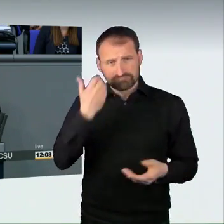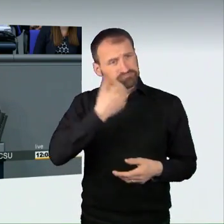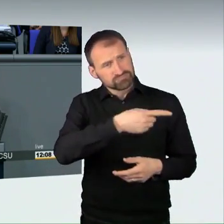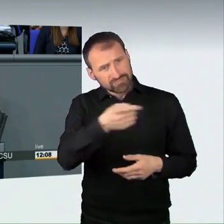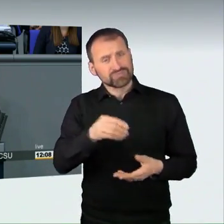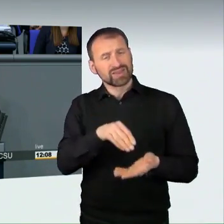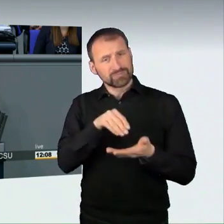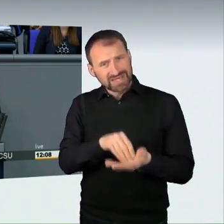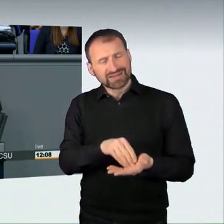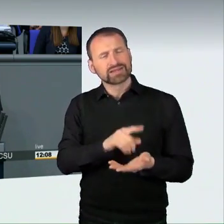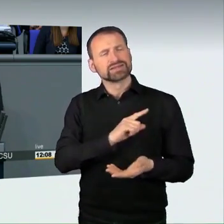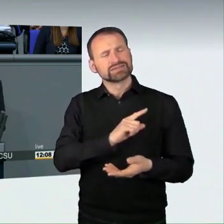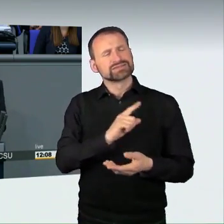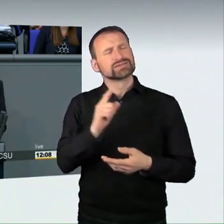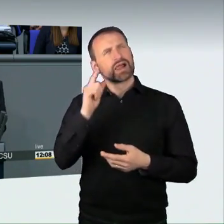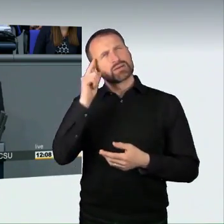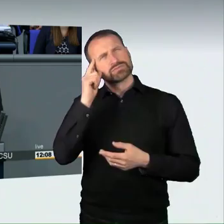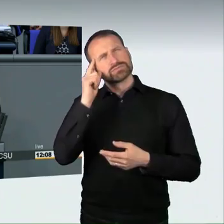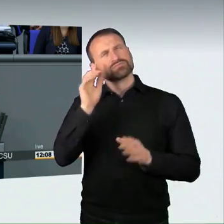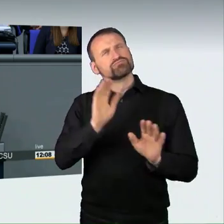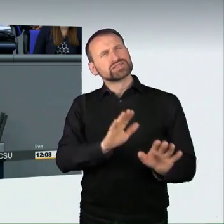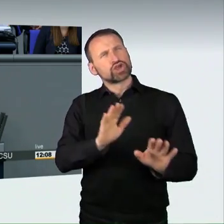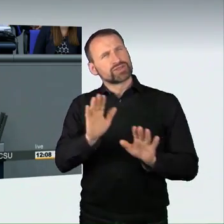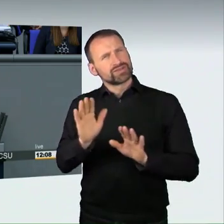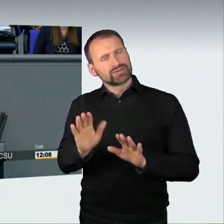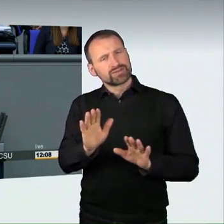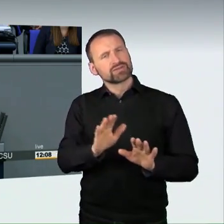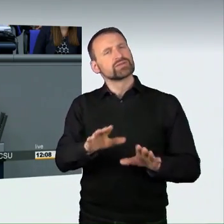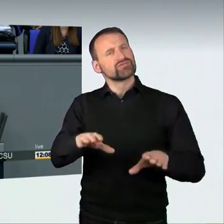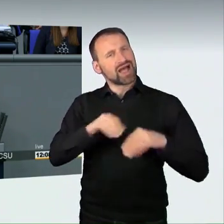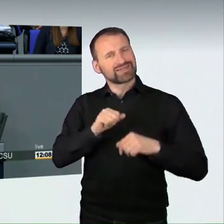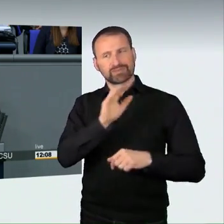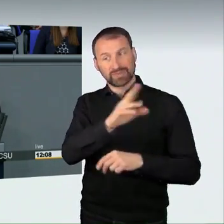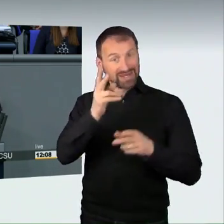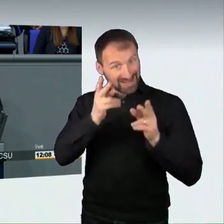ihre Rechte wahrnehmen, dann werden sie auch vor den Gerichten Erfolg haben, meine Damen und Herren. (Applaus)